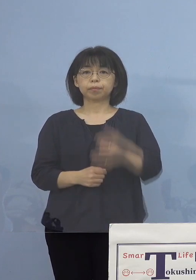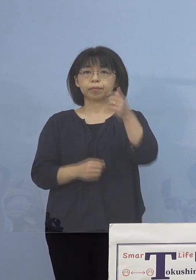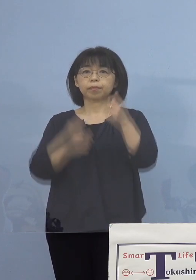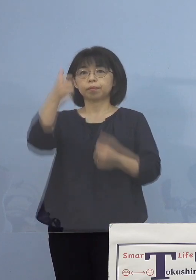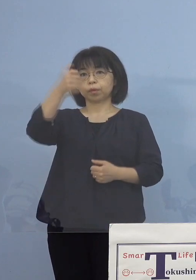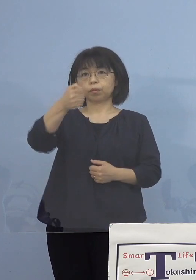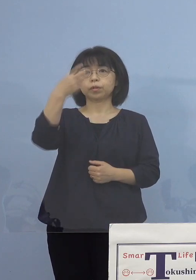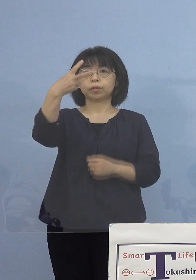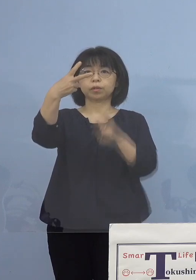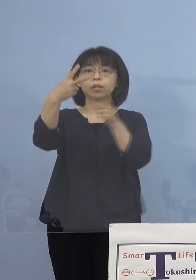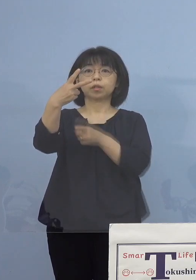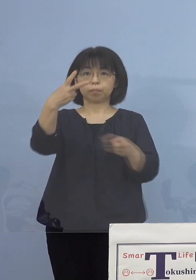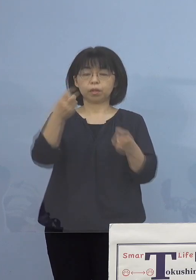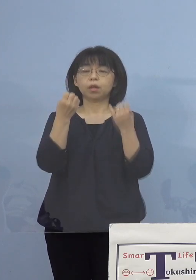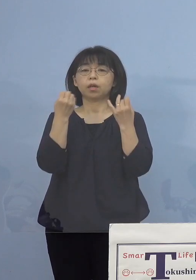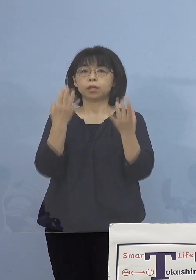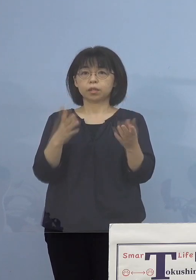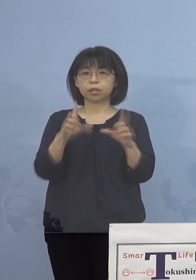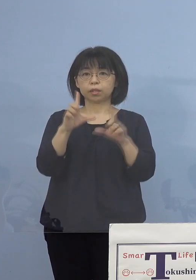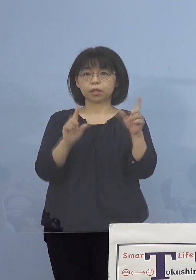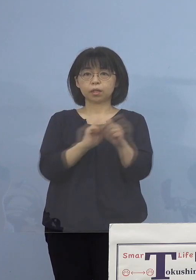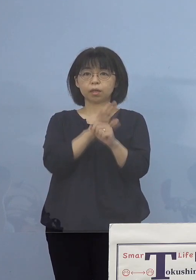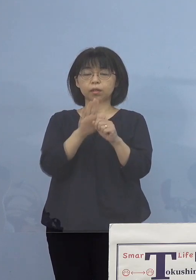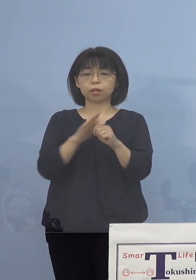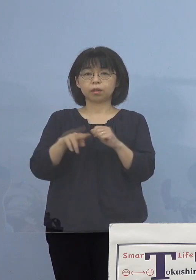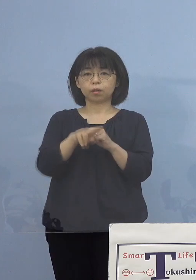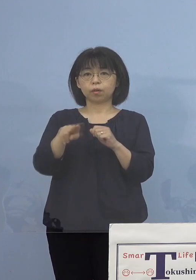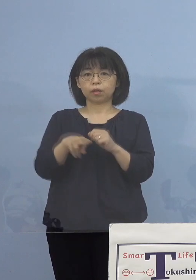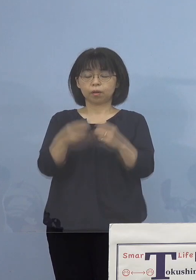新型コロナウイルス感染者の発生が確認されました